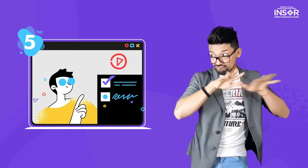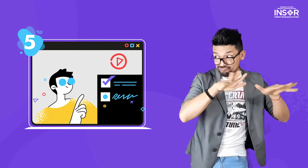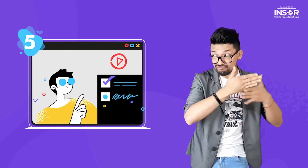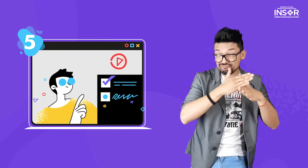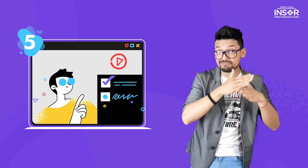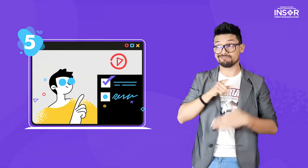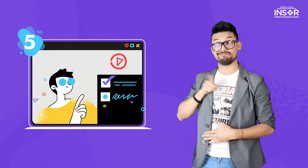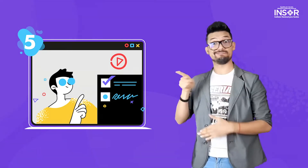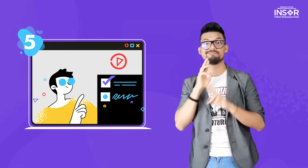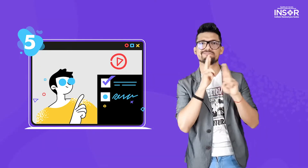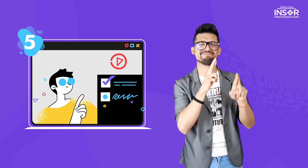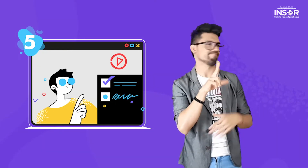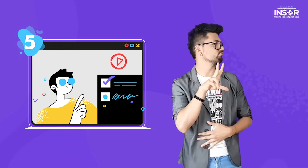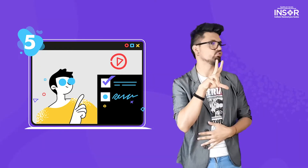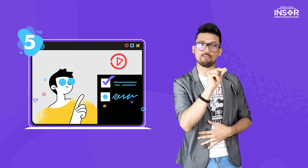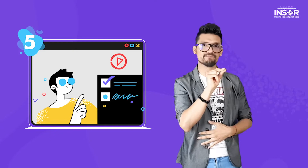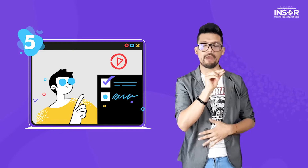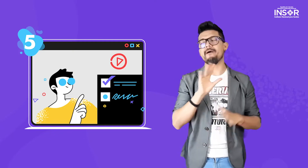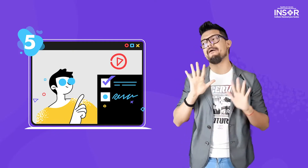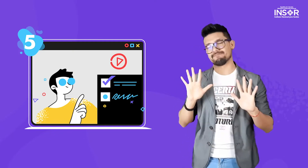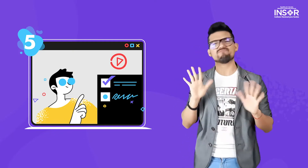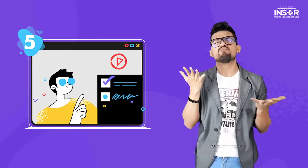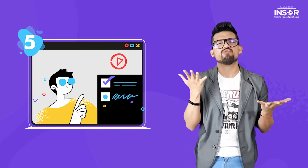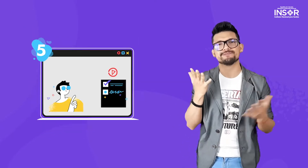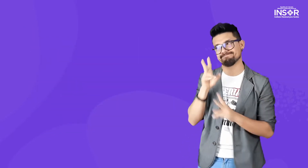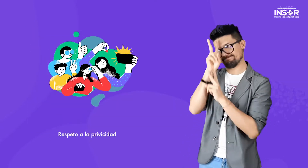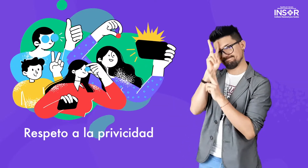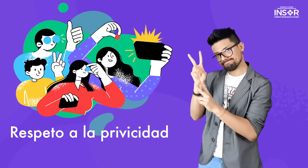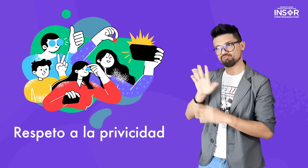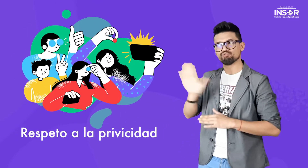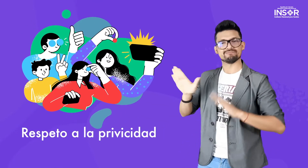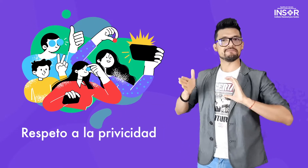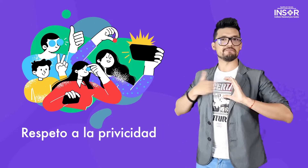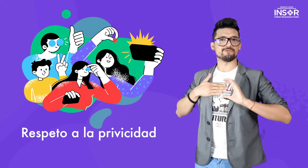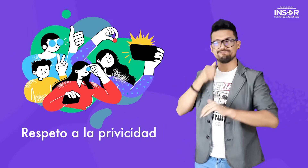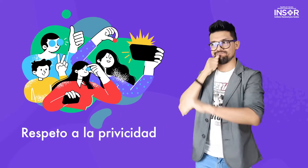de lo contrario, por respeto a la privacidad absténganse de publicarlo.